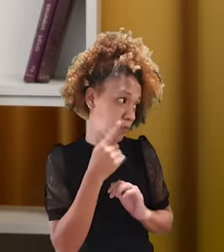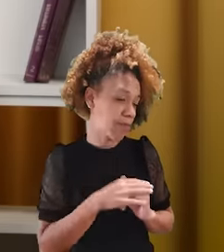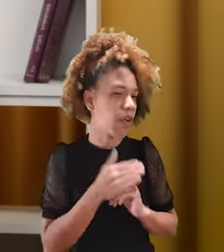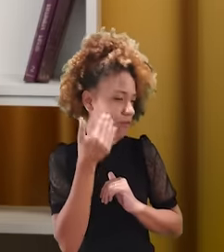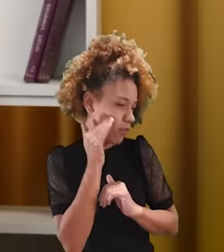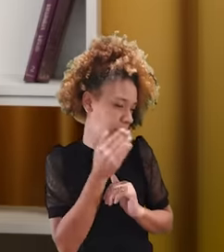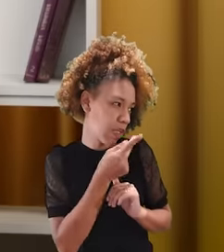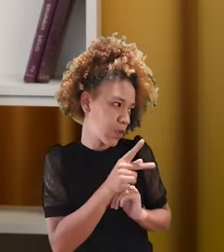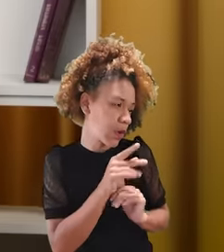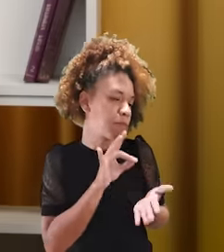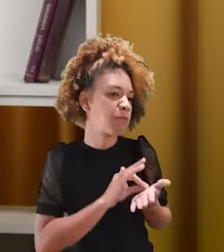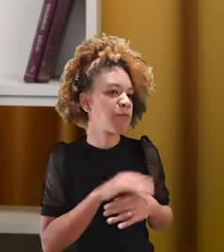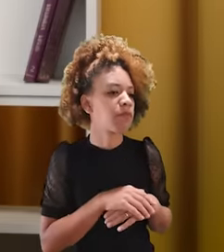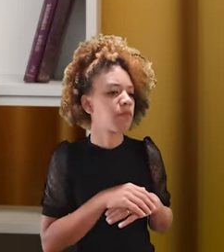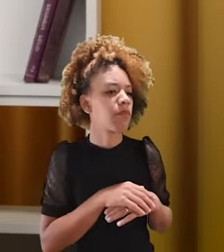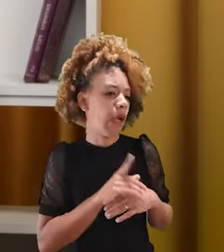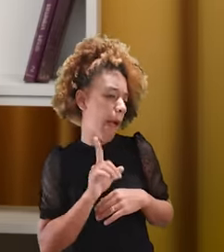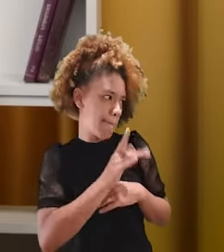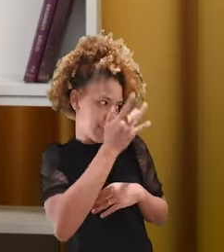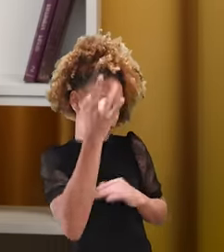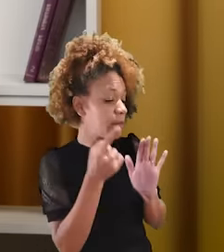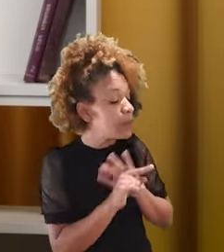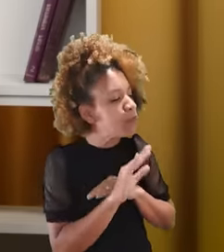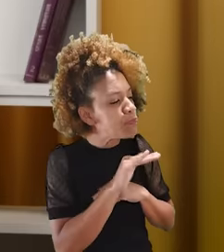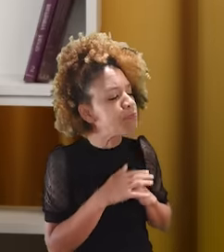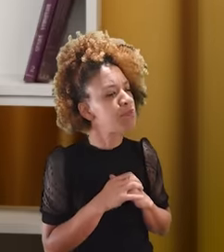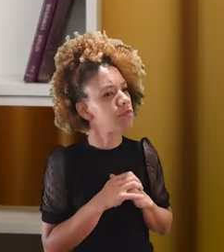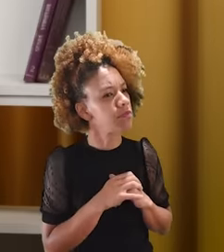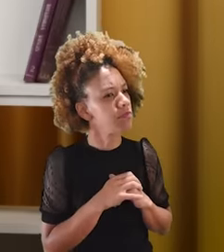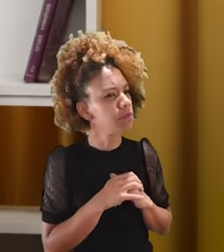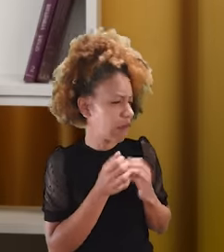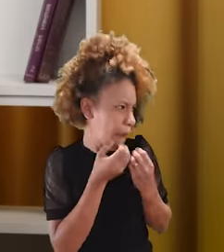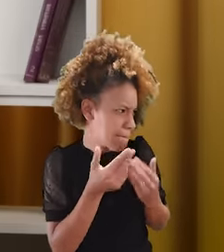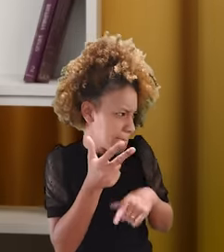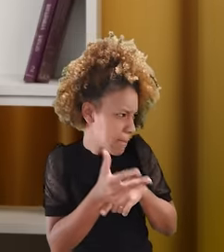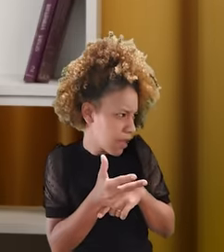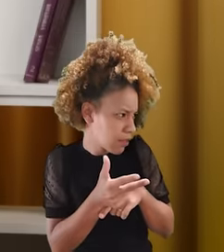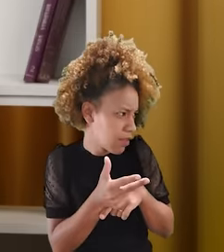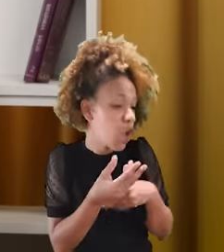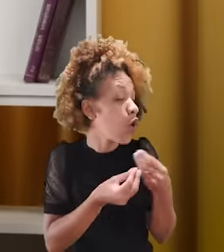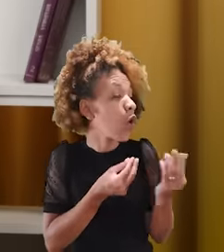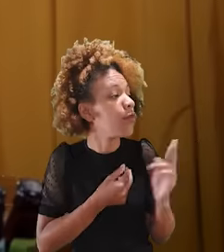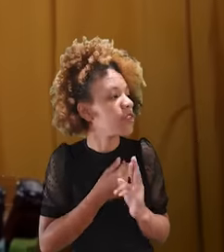sinceridade a pessoa chega para você e pergunta assim fiz bem a cena como é que você faz como é